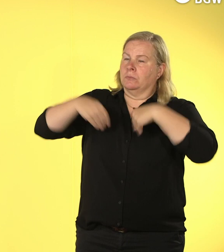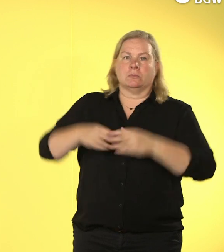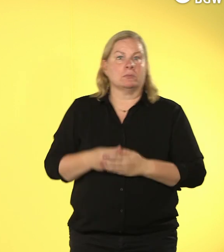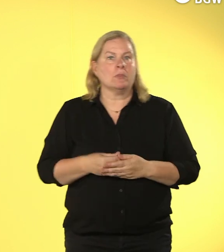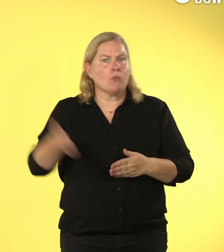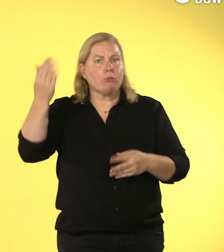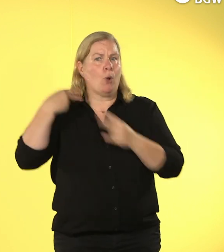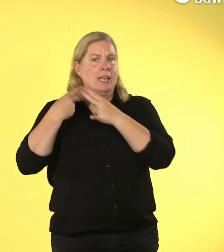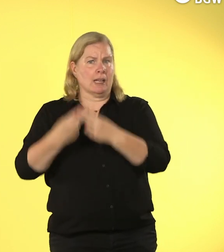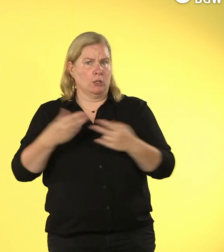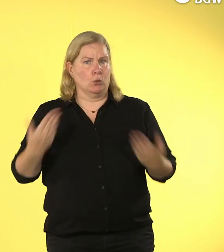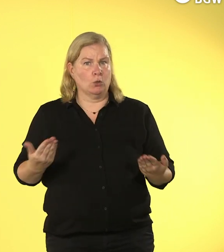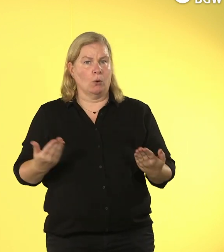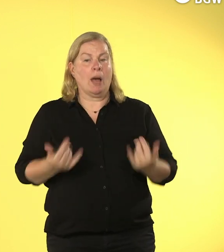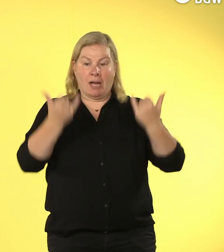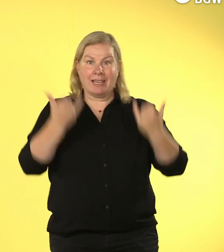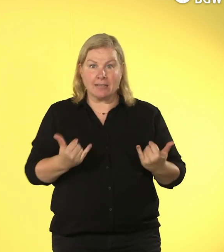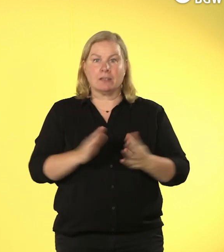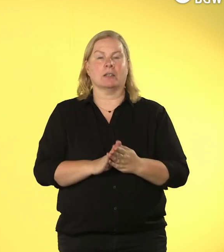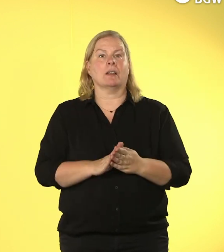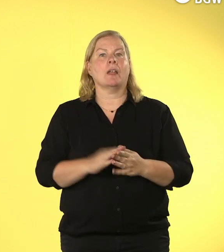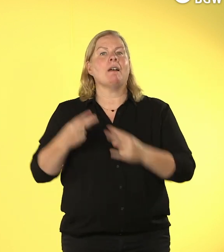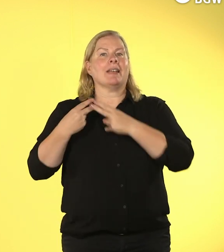sondern die hinterfragen mehr.